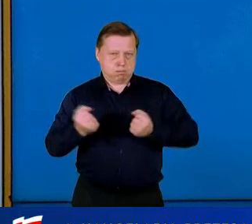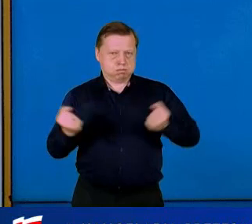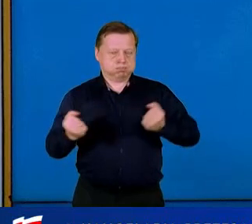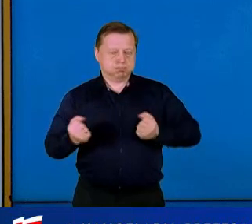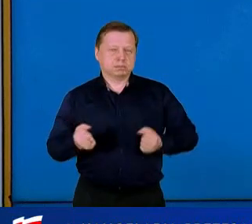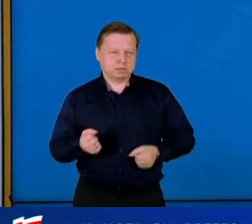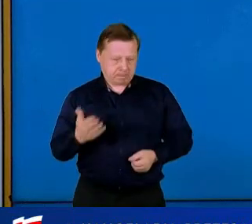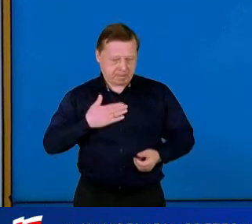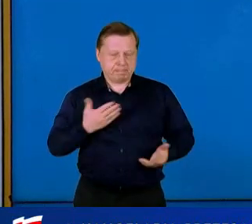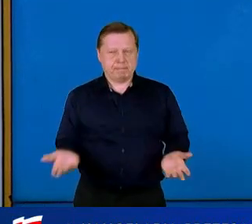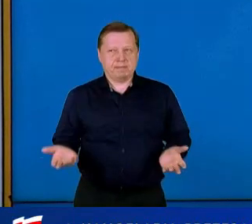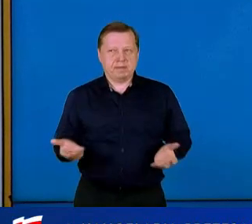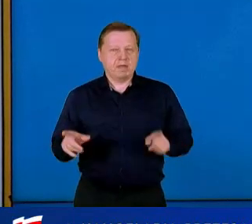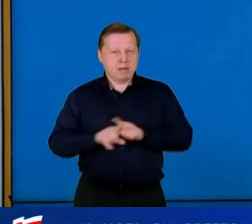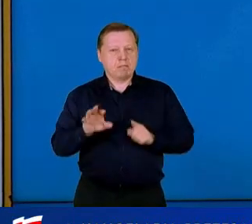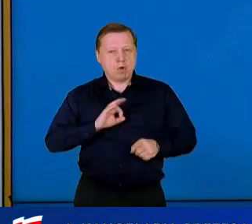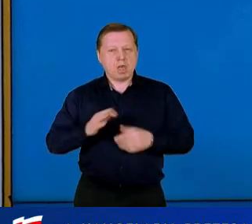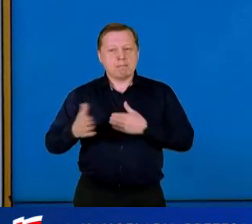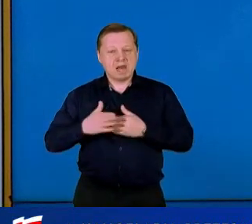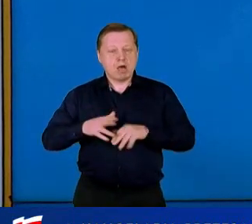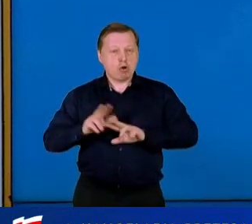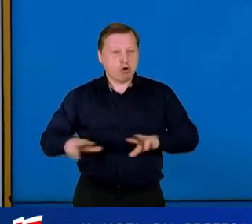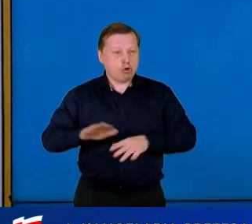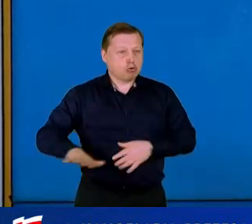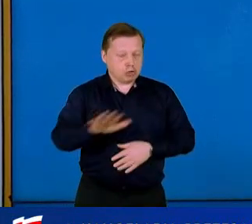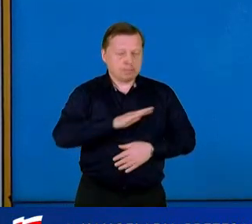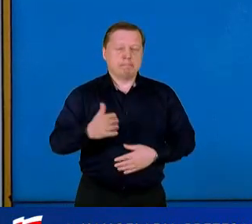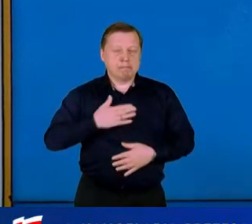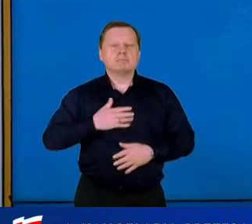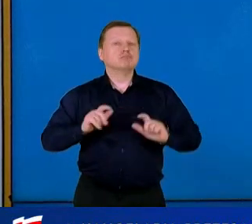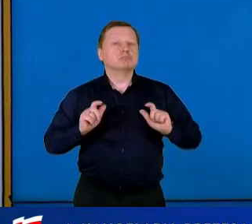Ale również w mojej najbliższej rodzinie mam przypadki osób,